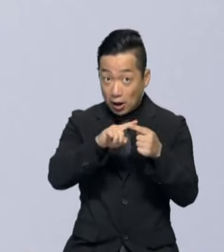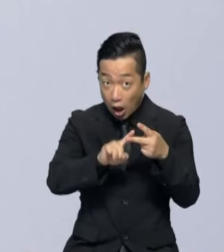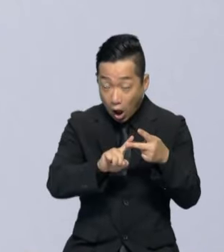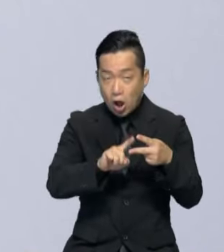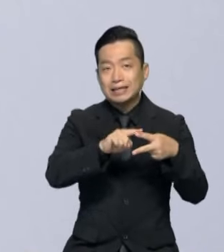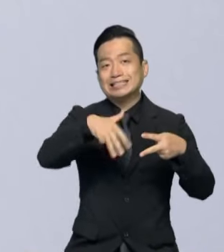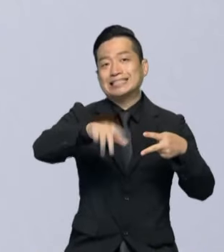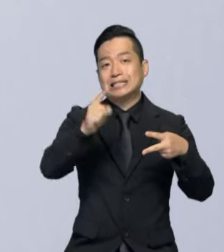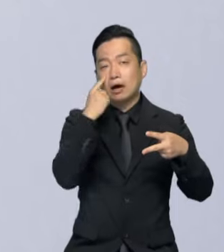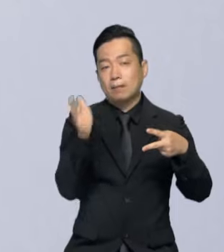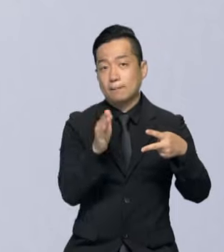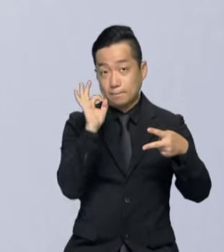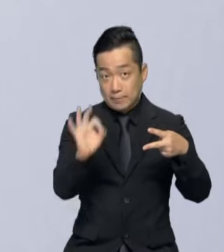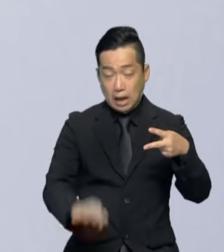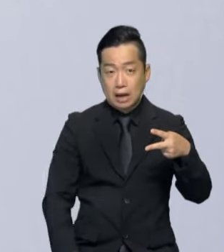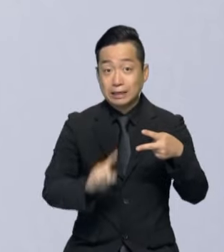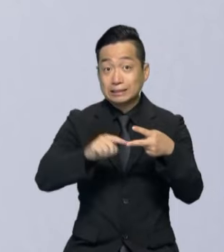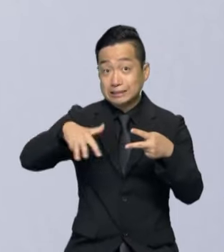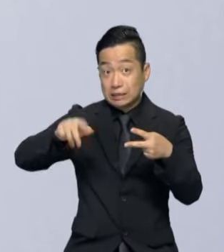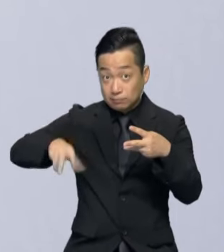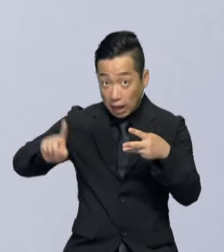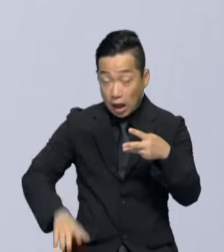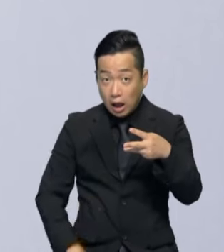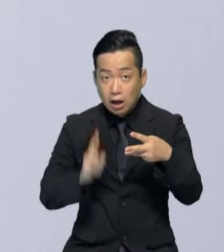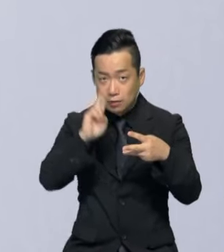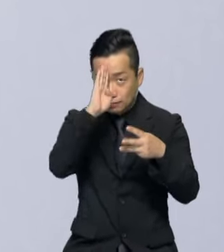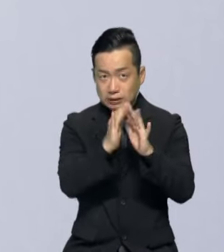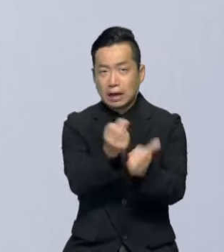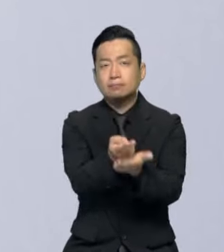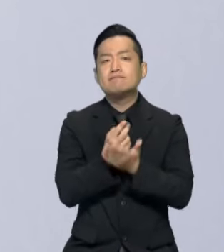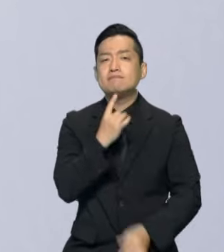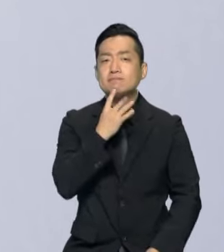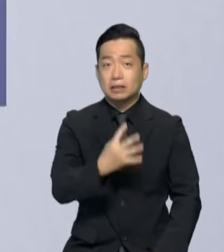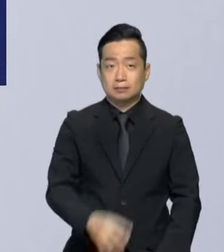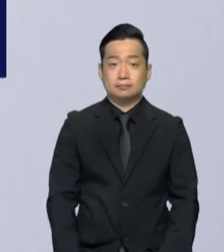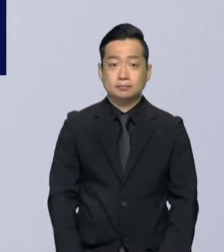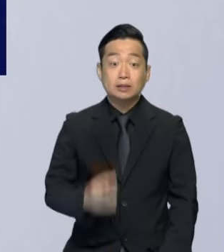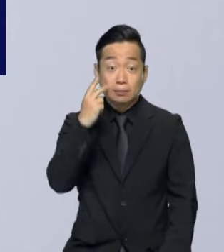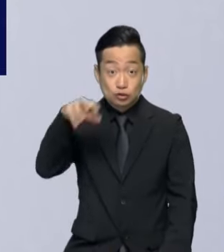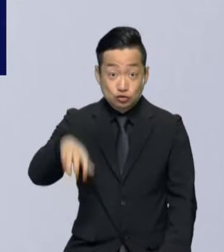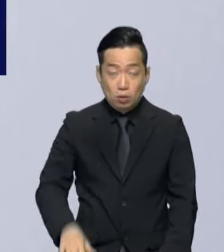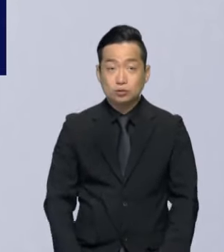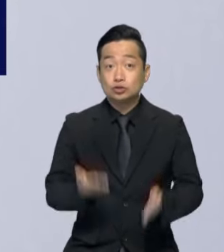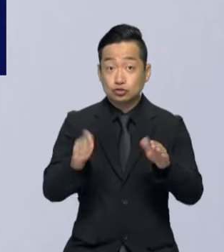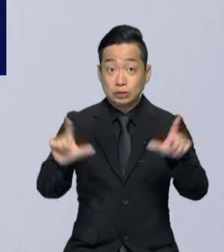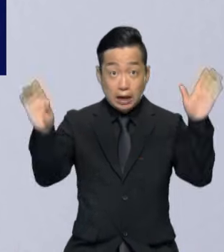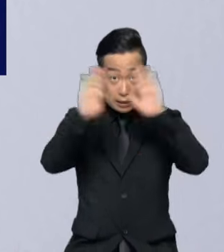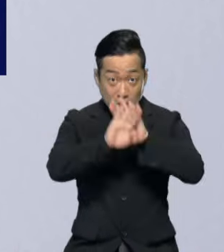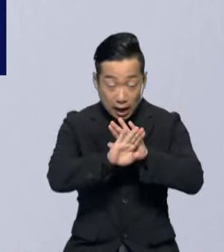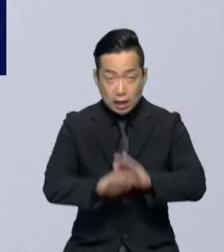의료진이 판별합니다. 2, 3차 응급실은 중증 환자만 가는 겁니다. 미국은 휴일과 야간에 경증 환자를 위한